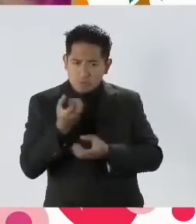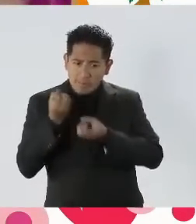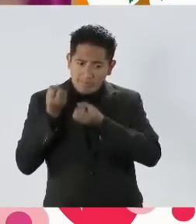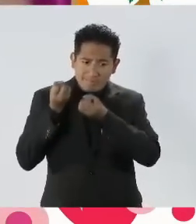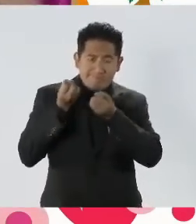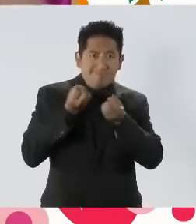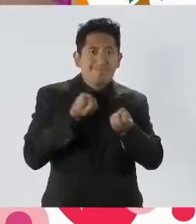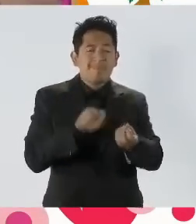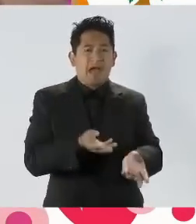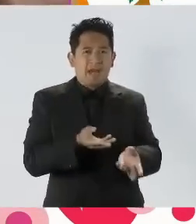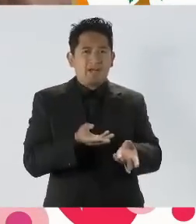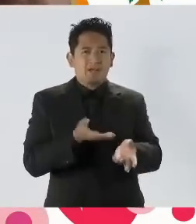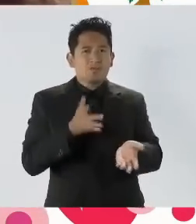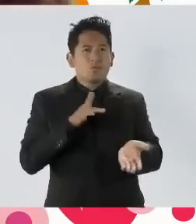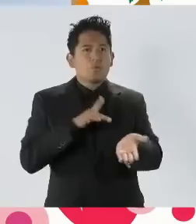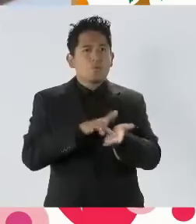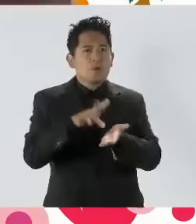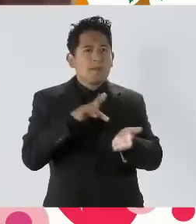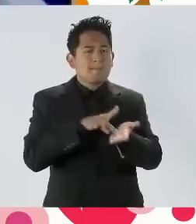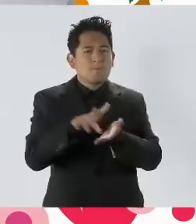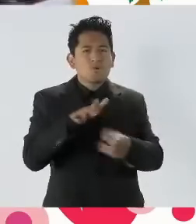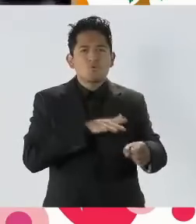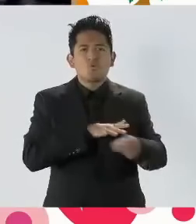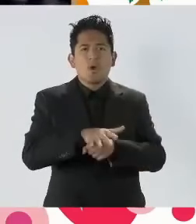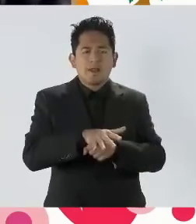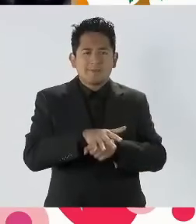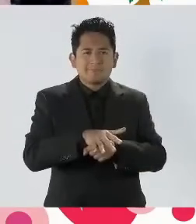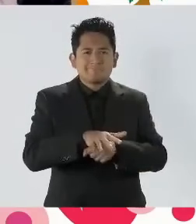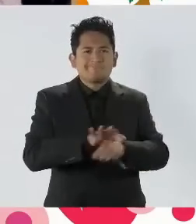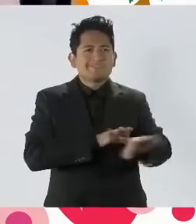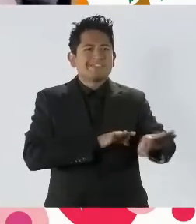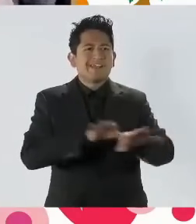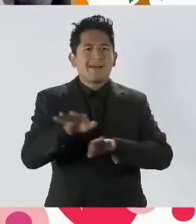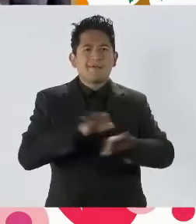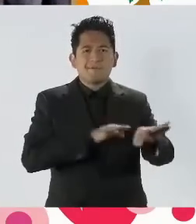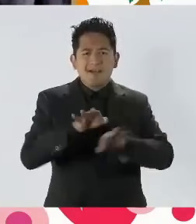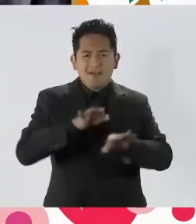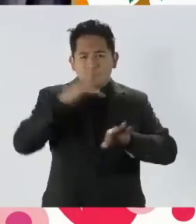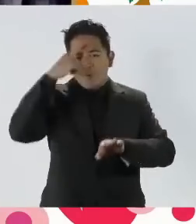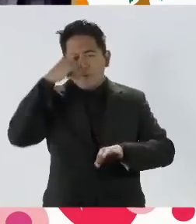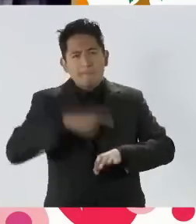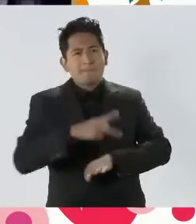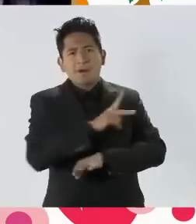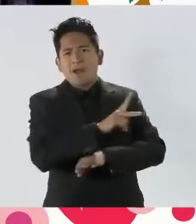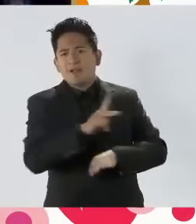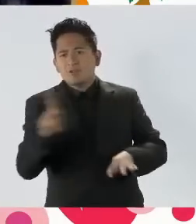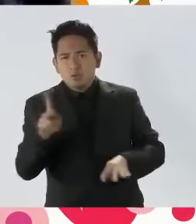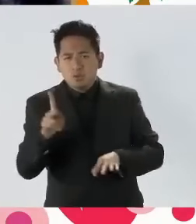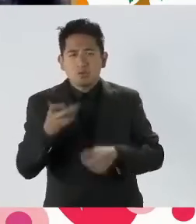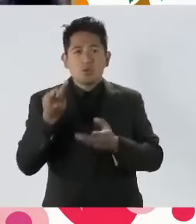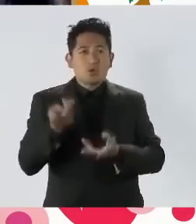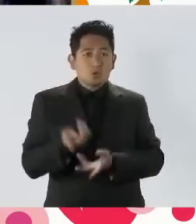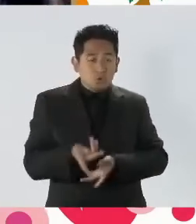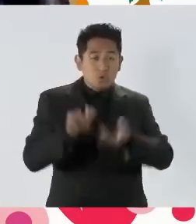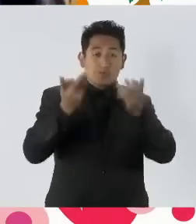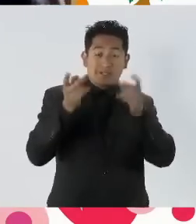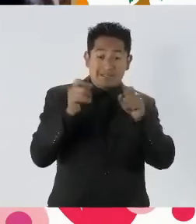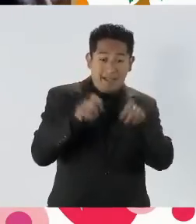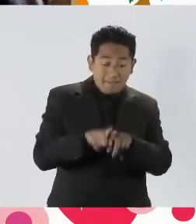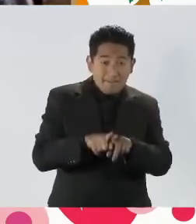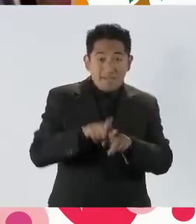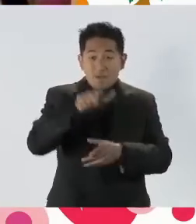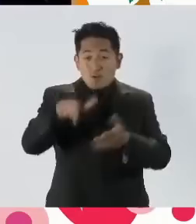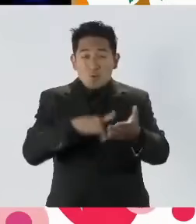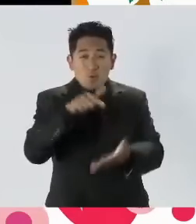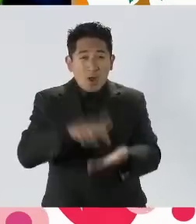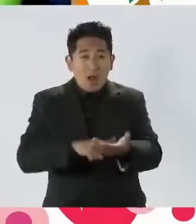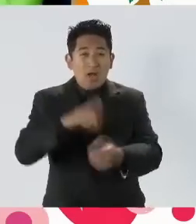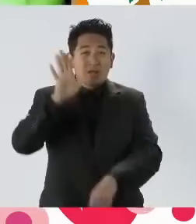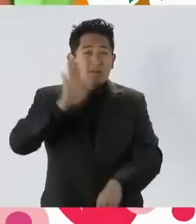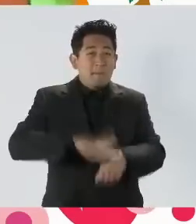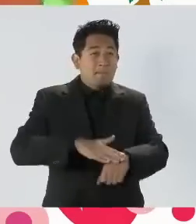llegar es ofreciendo un empleo a la población en donde hay más violencia en esta ciudad